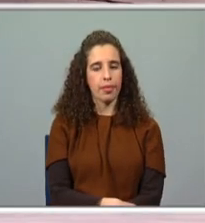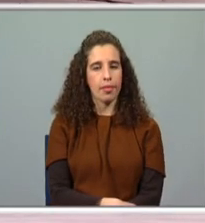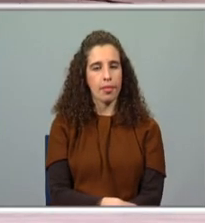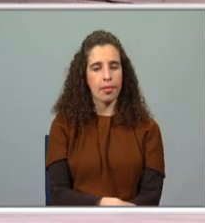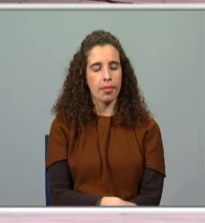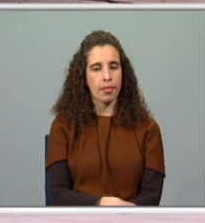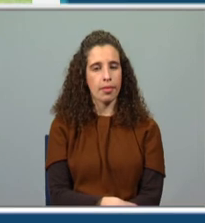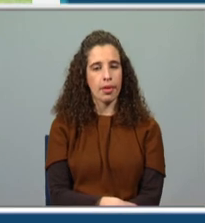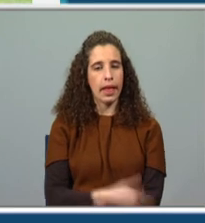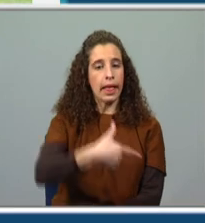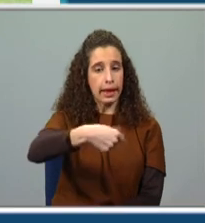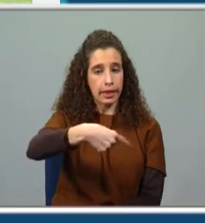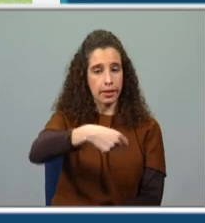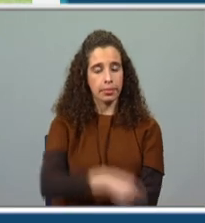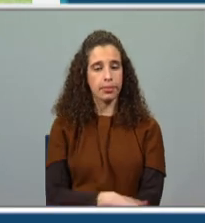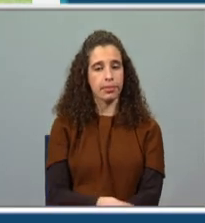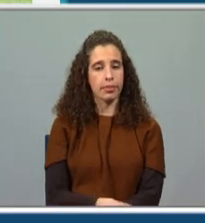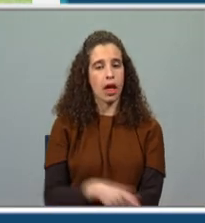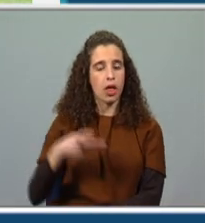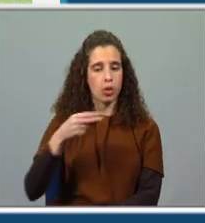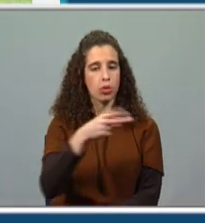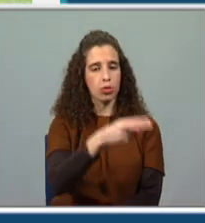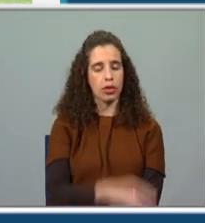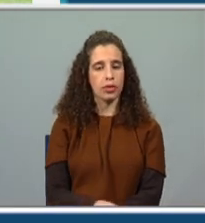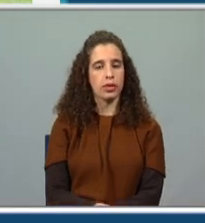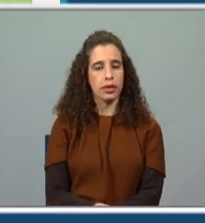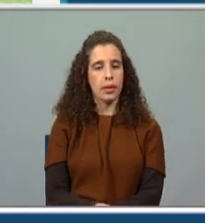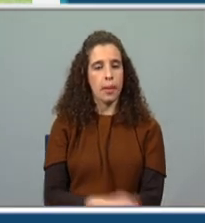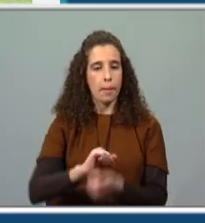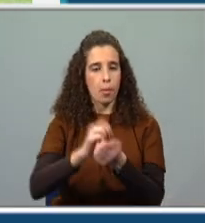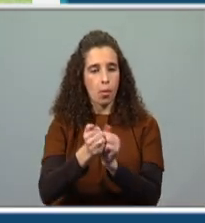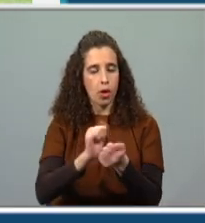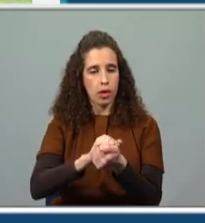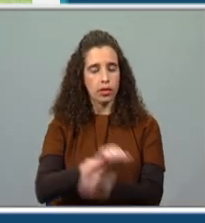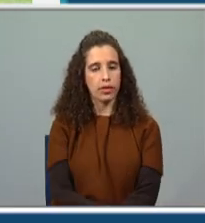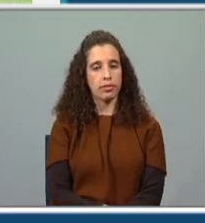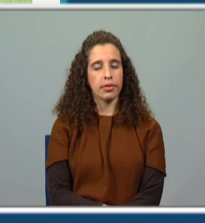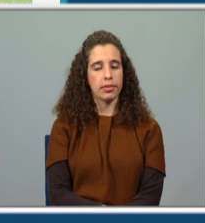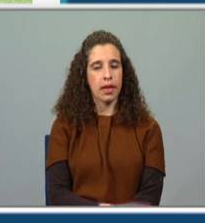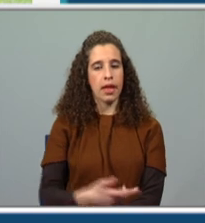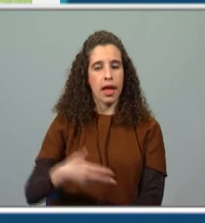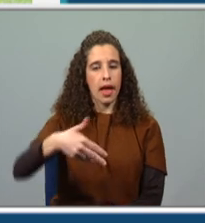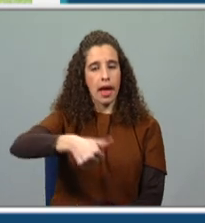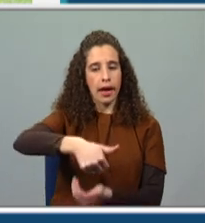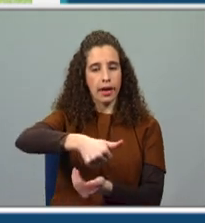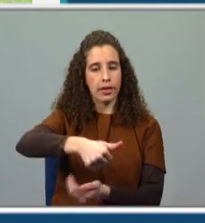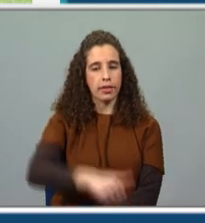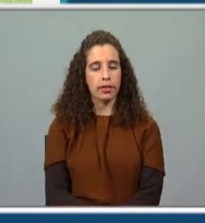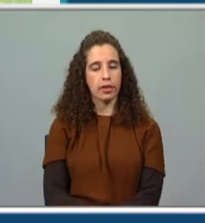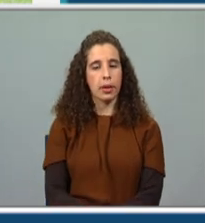clipe tesoura molde é gravador palinha e 夾子模具剪刀是稻草雕刻機，